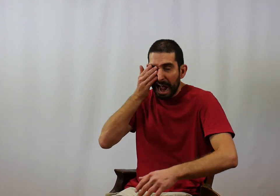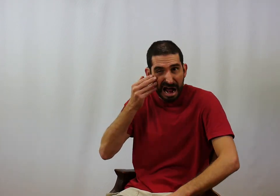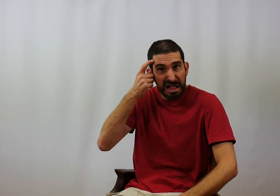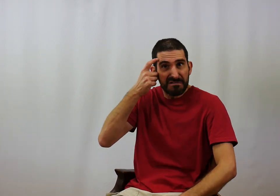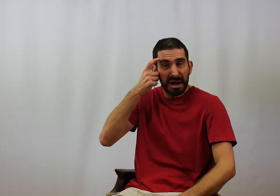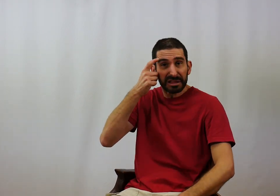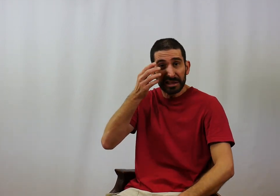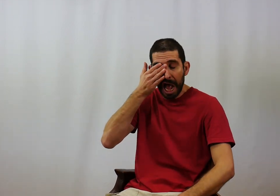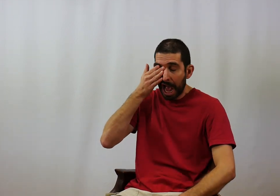Ça va pas la tête ?!